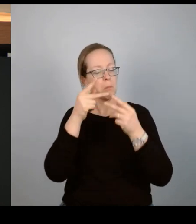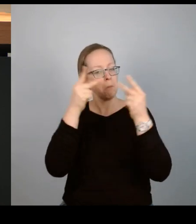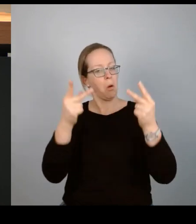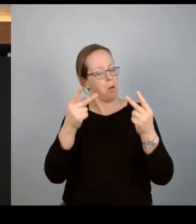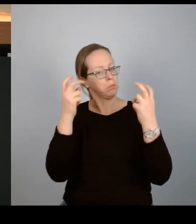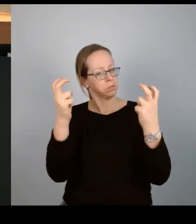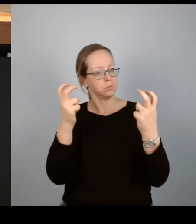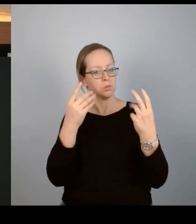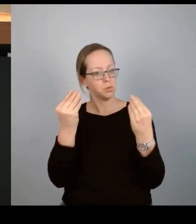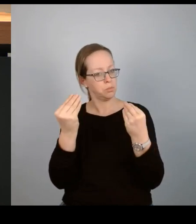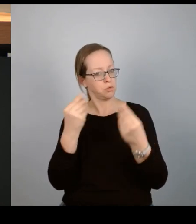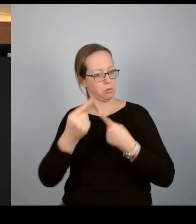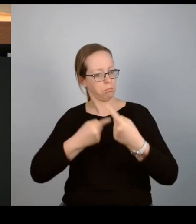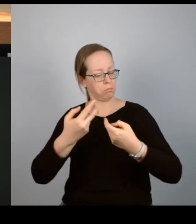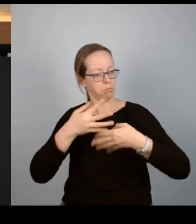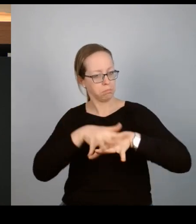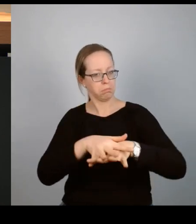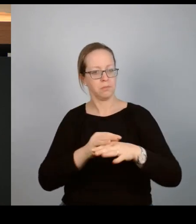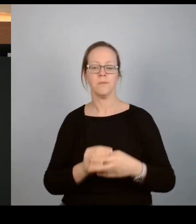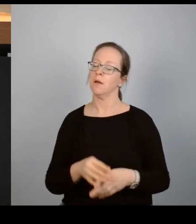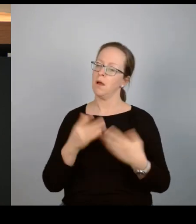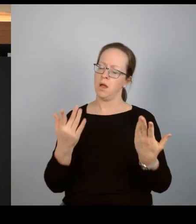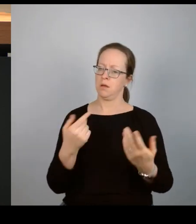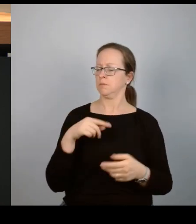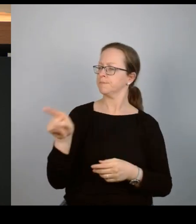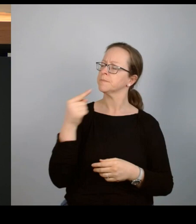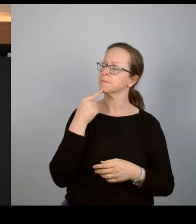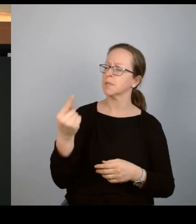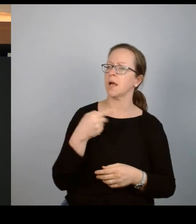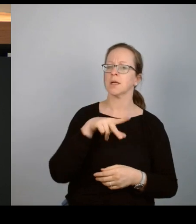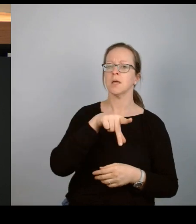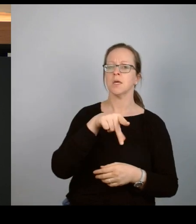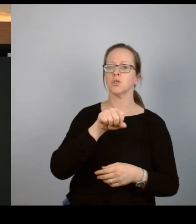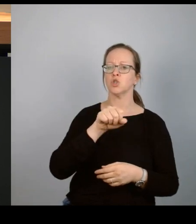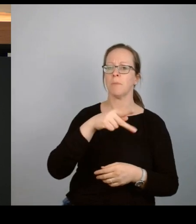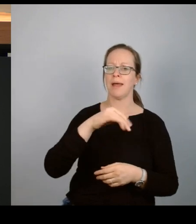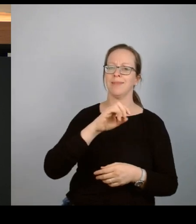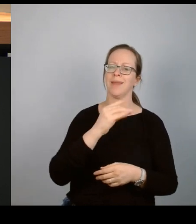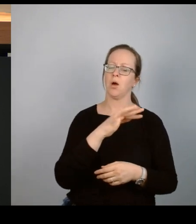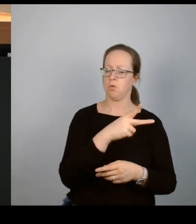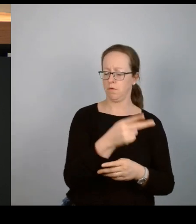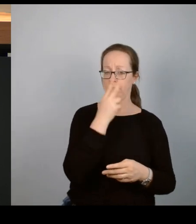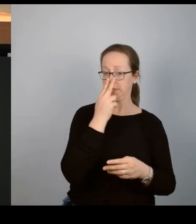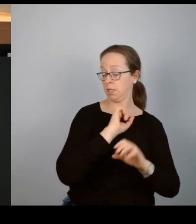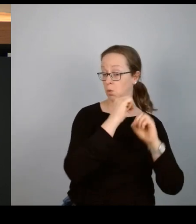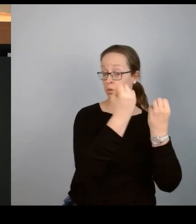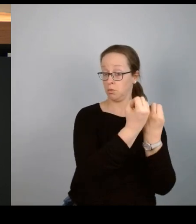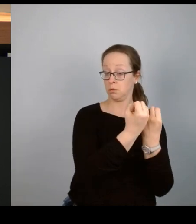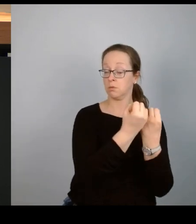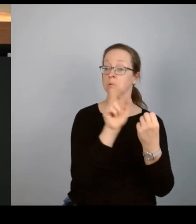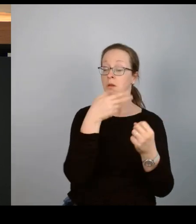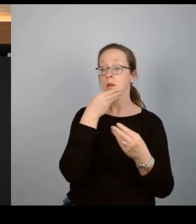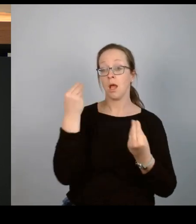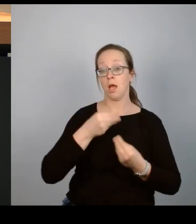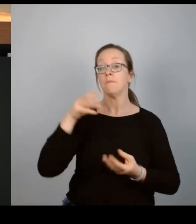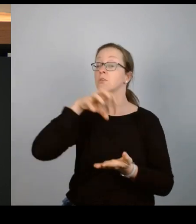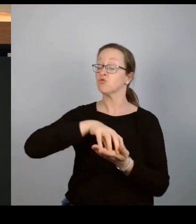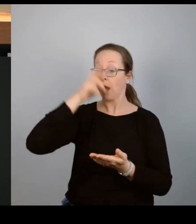Und letztlich Sie planen auch in Ihrem Antrag für jedes einzelne Neuvorhaben für jedes einzelne Haus soll ein Verkehrskonzept